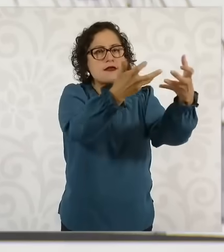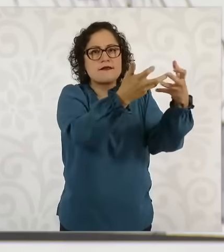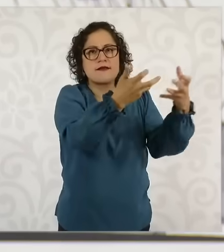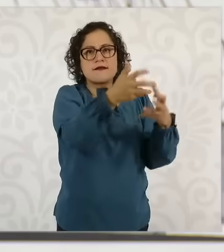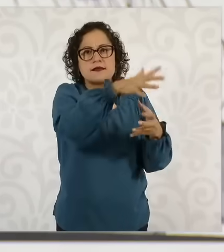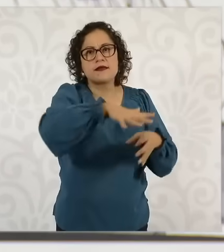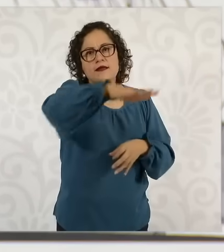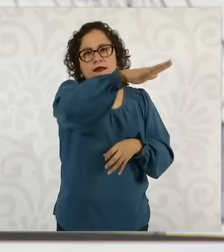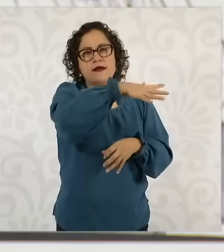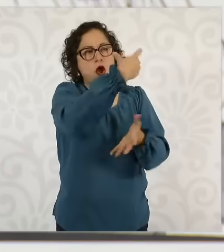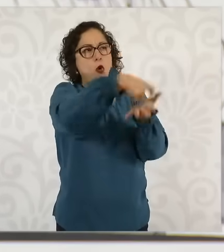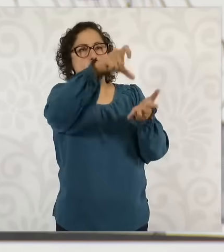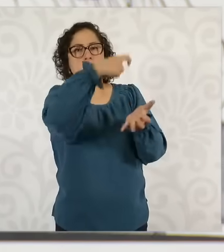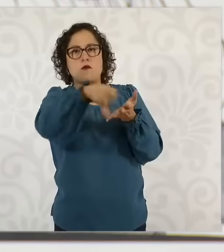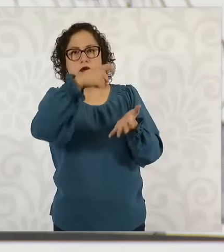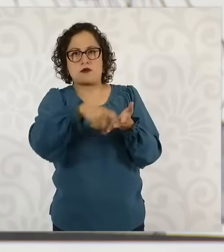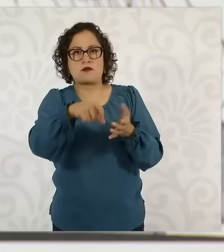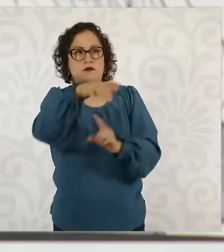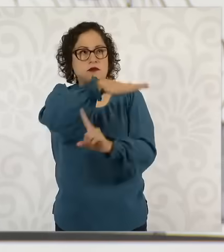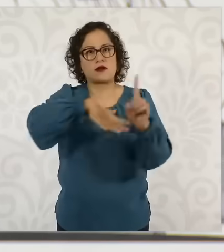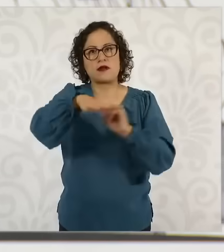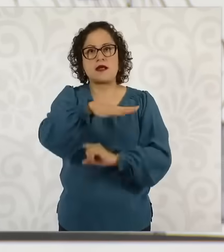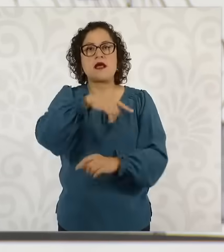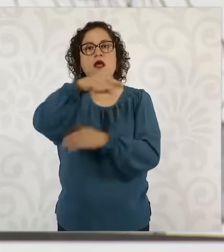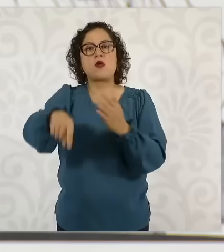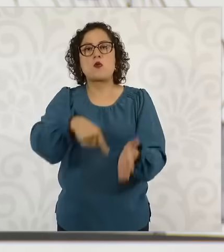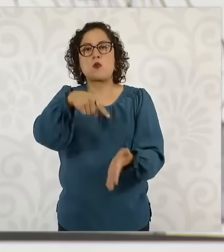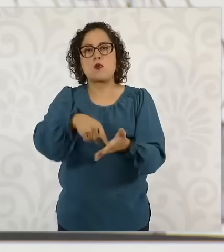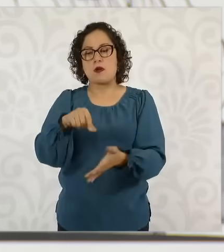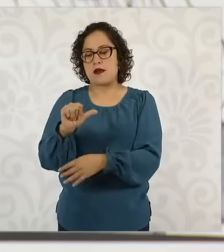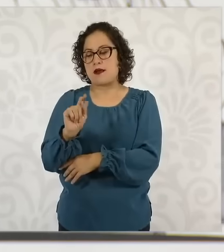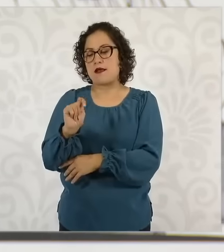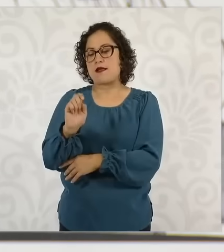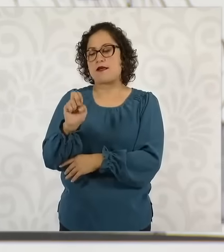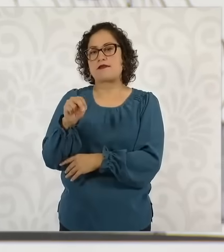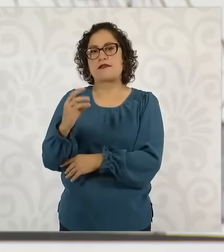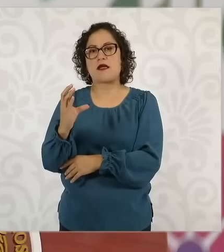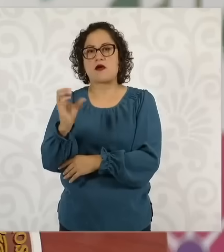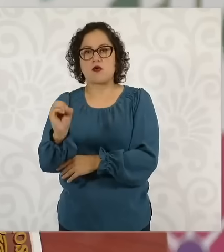En el caso de Atenco se manifestaron en contra una buena parte de los ejidatarios.